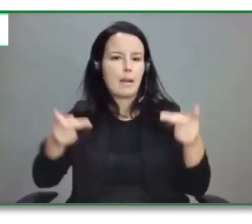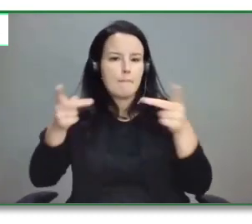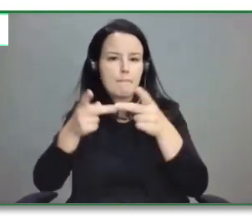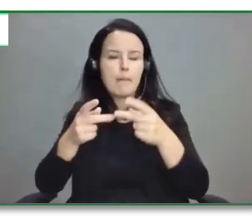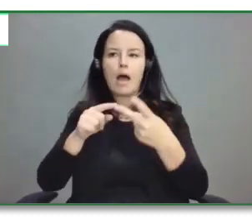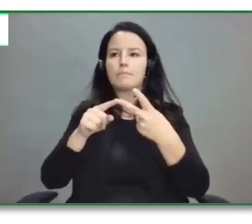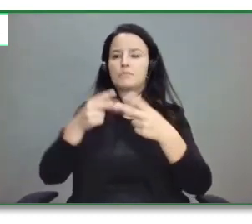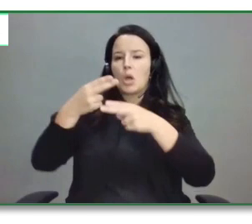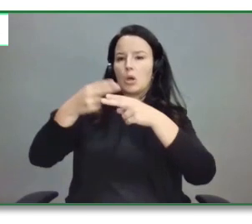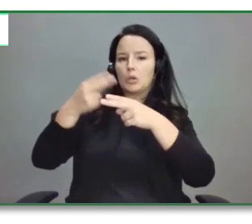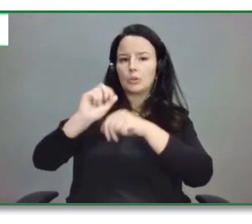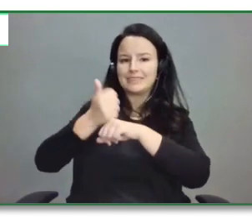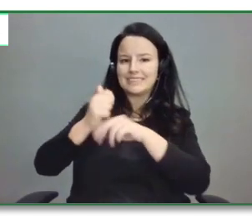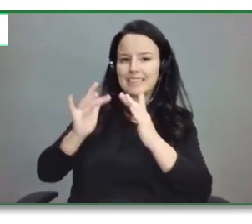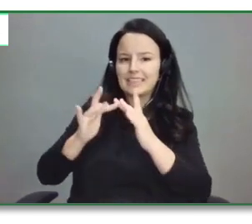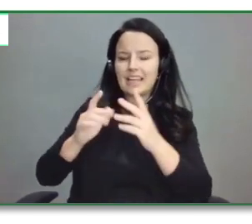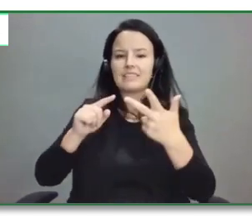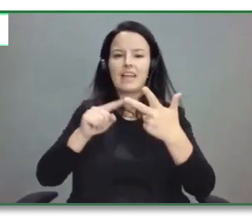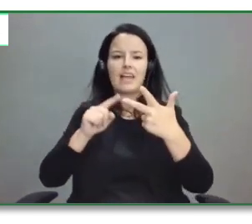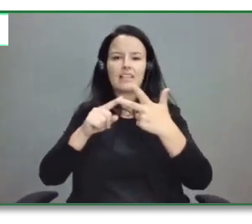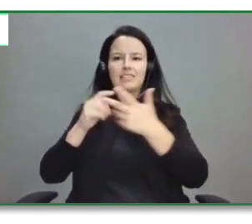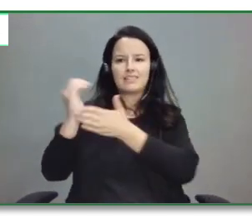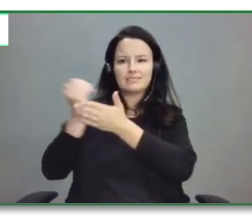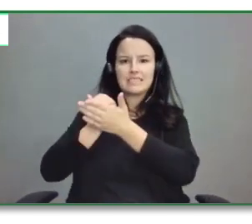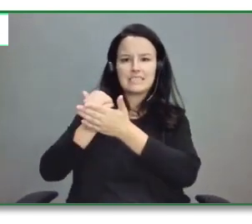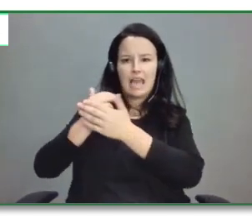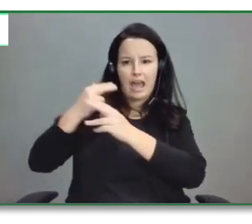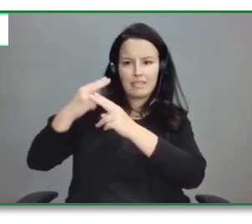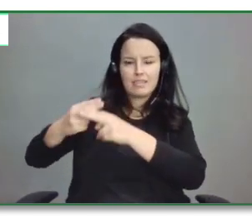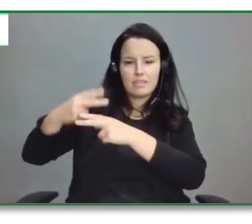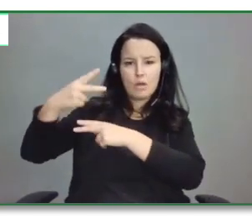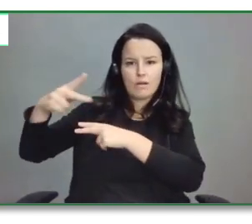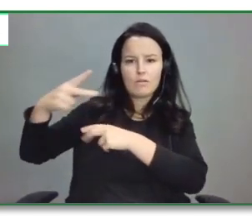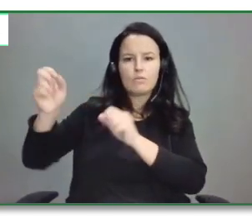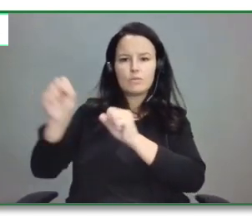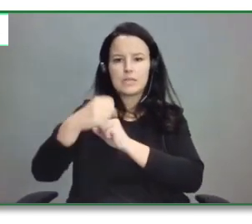le copyright